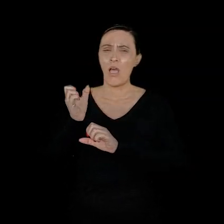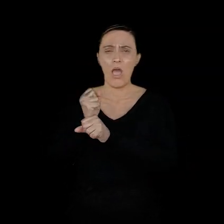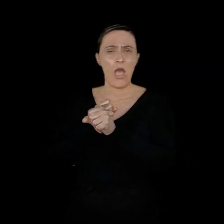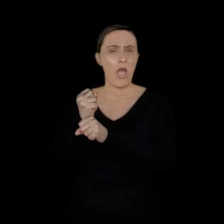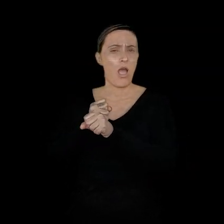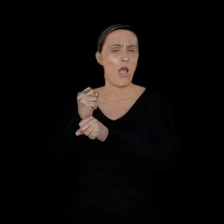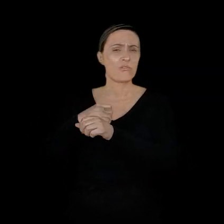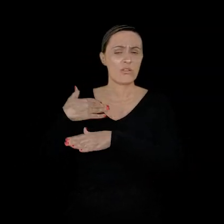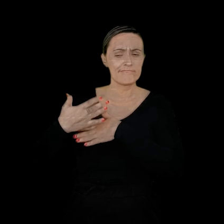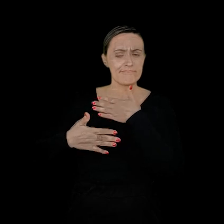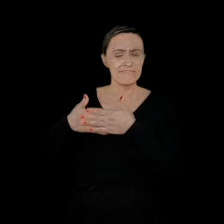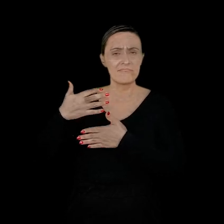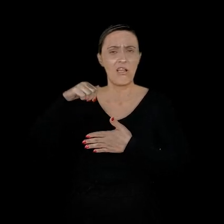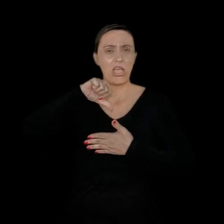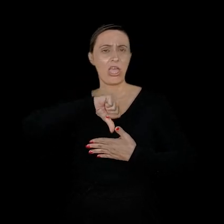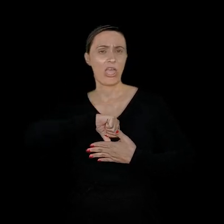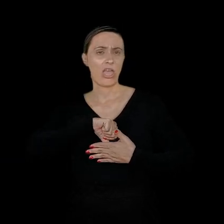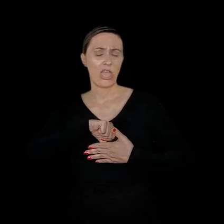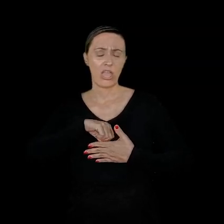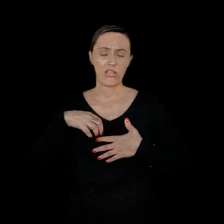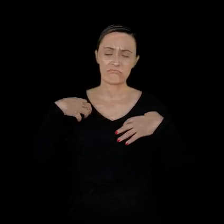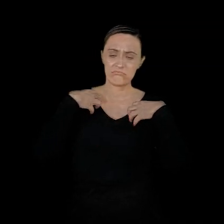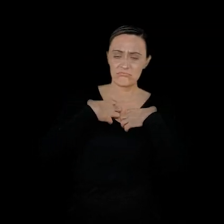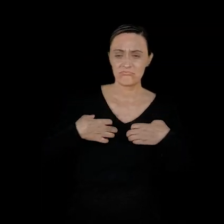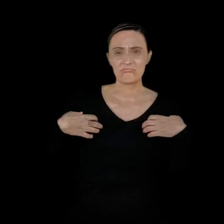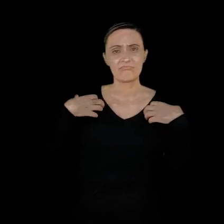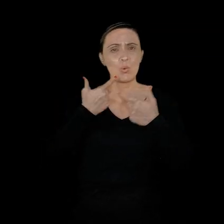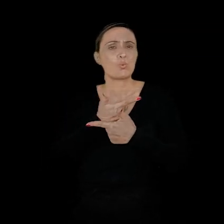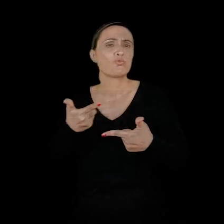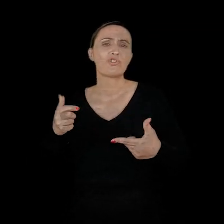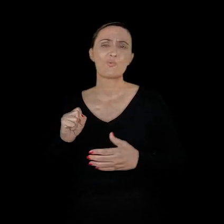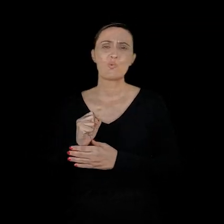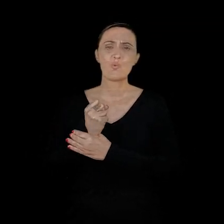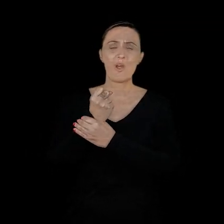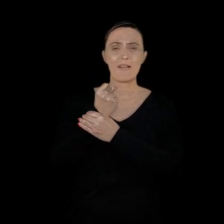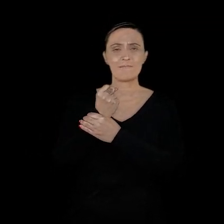Baixa autoestima, insegurança, preocupada com o olhar alheio e outras coisas.